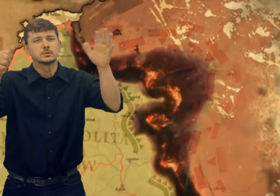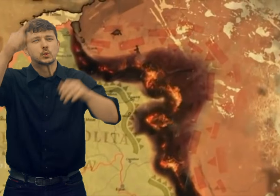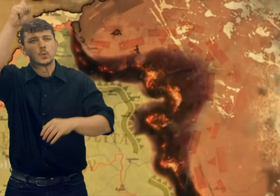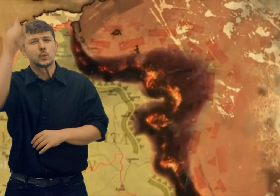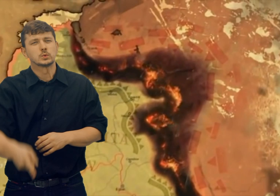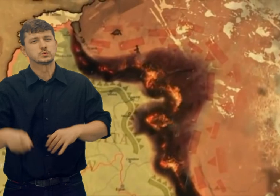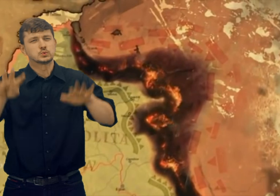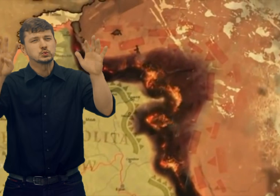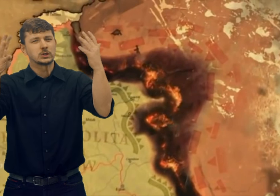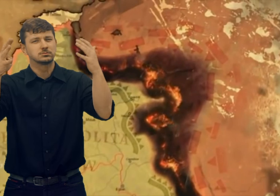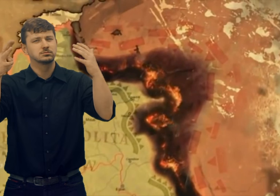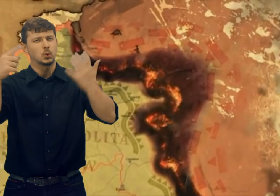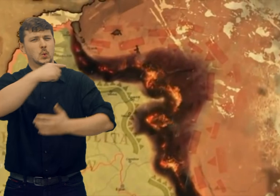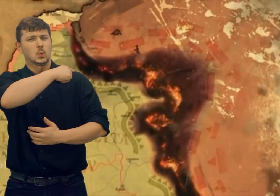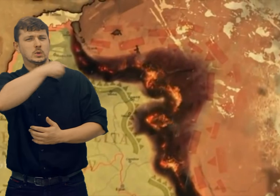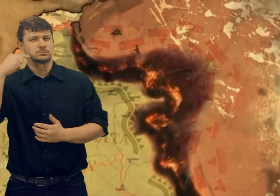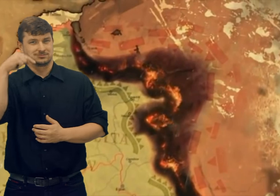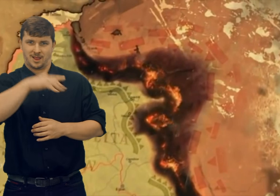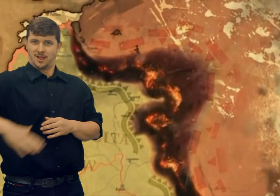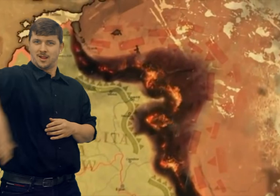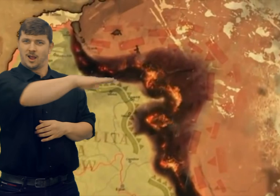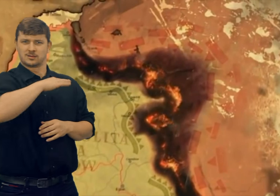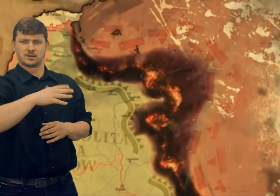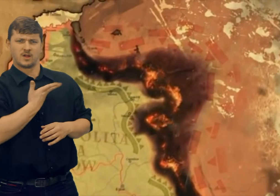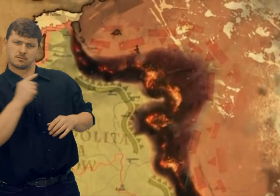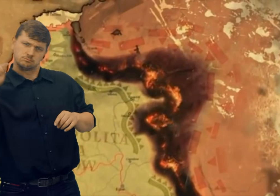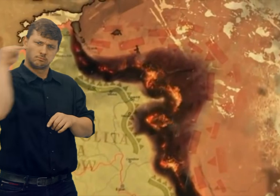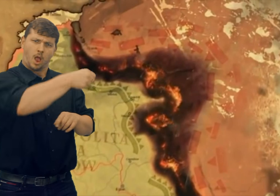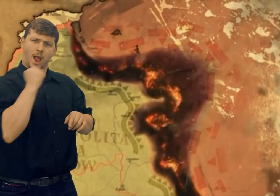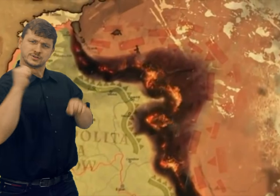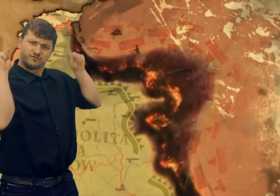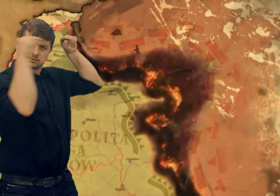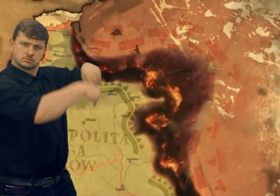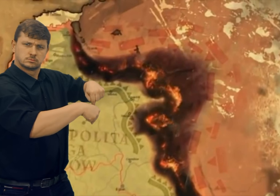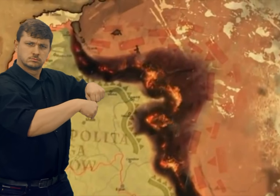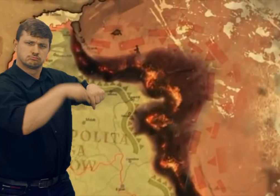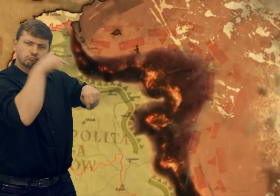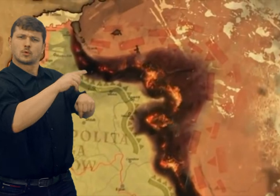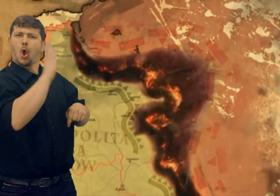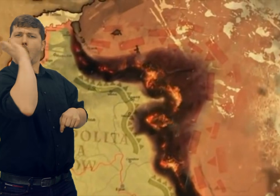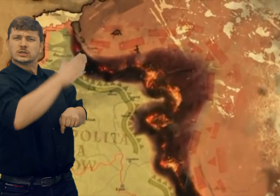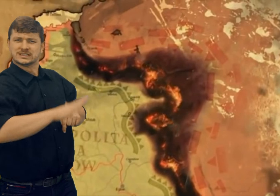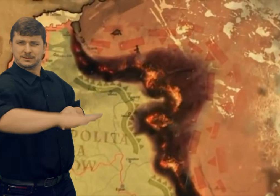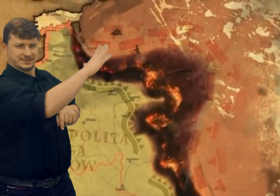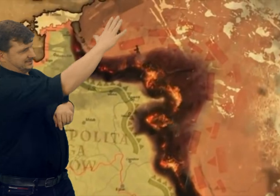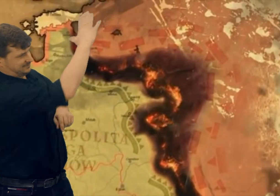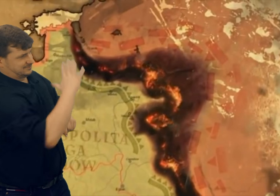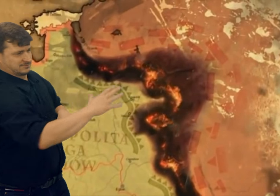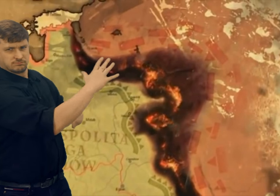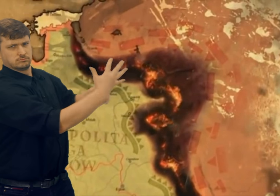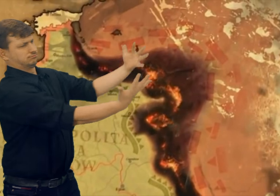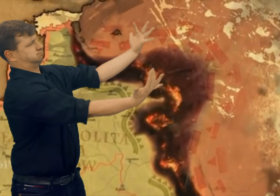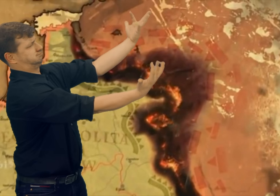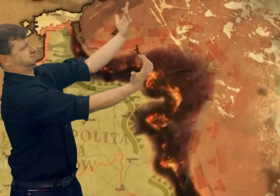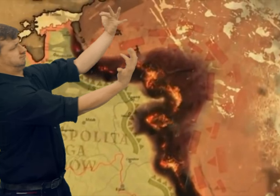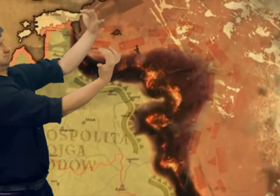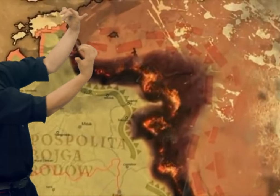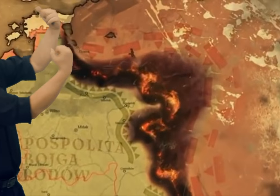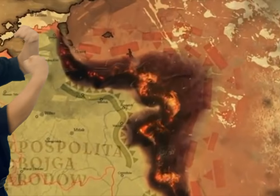1619 marschierte Russland ins Land ein und eroberte einige östlichen Gebiete.